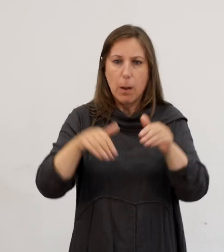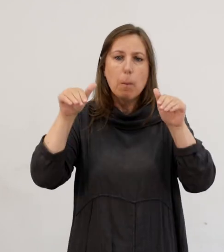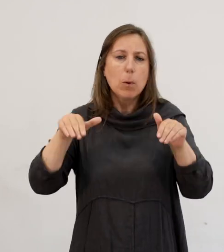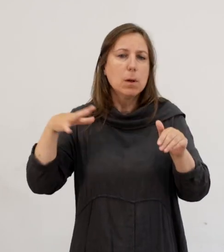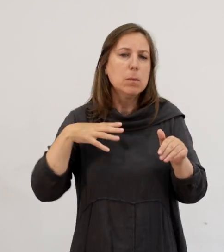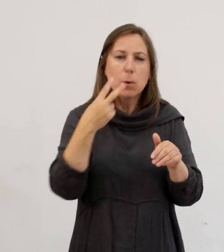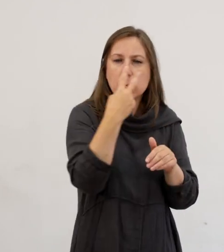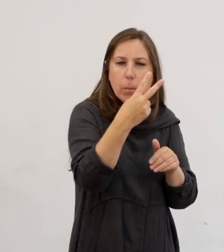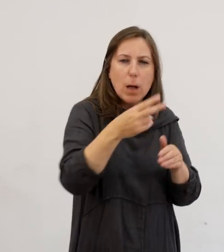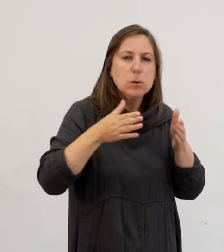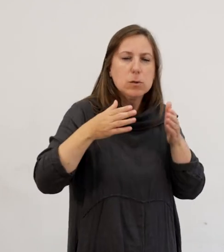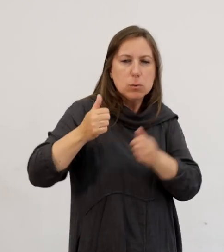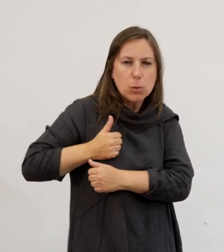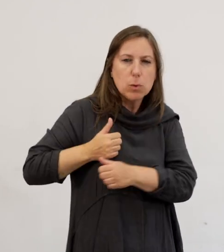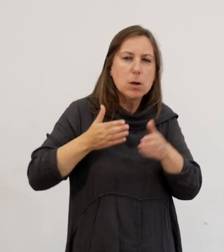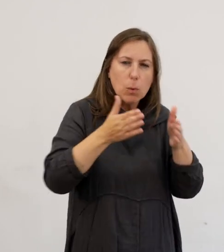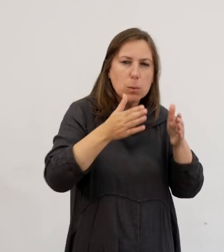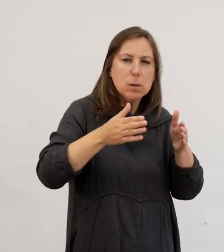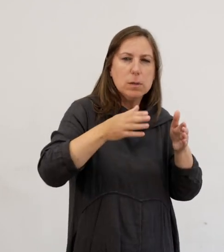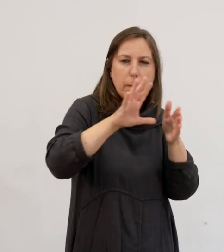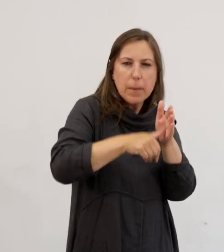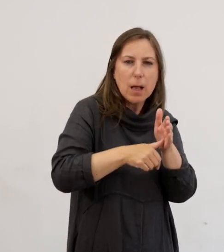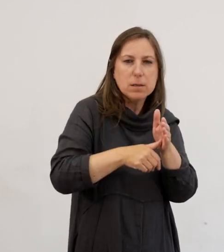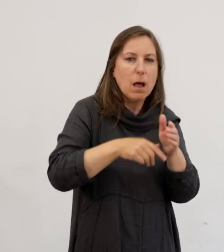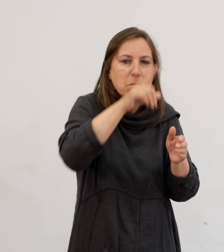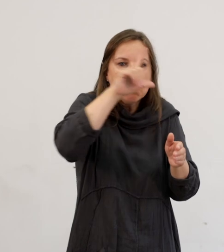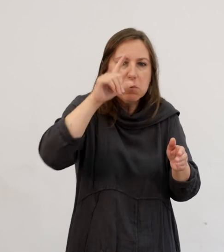ulicy Traugutta i był jednostką wyjątkową.